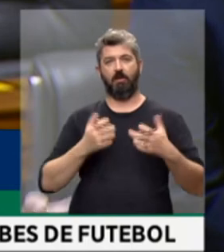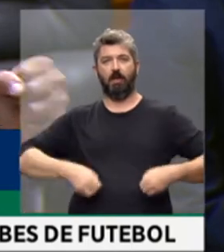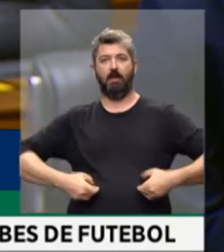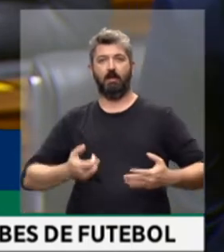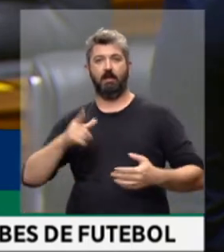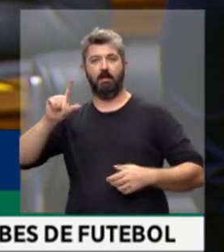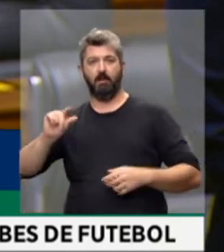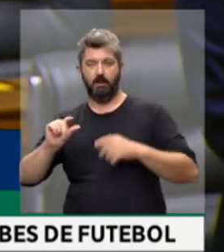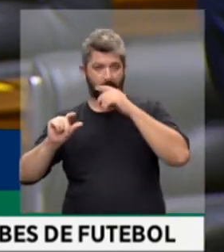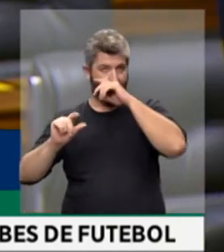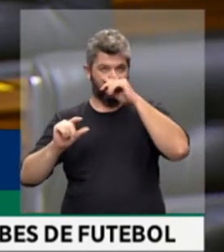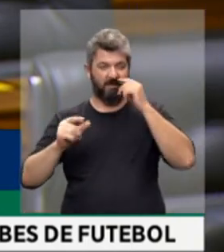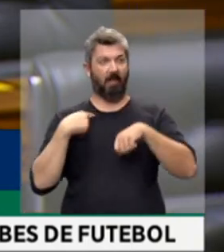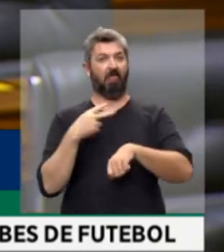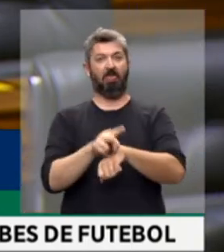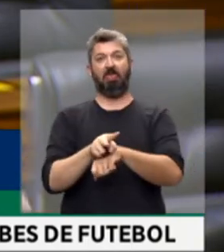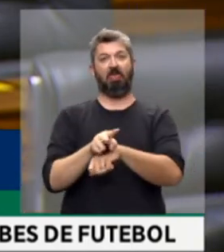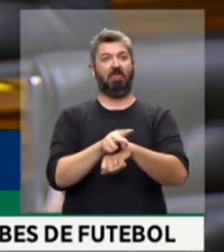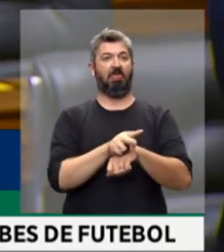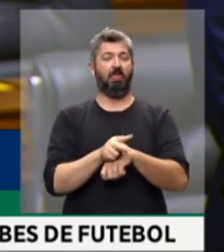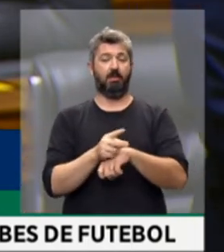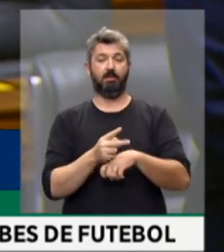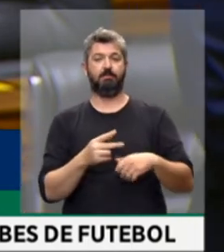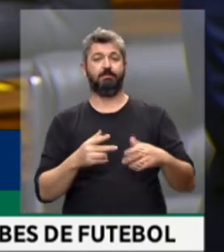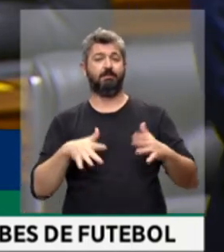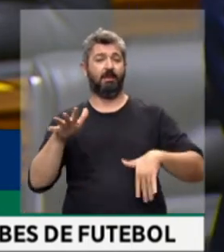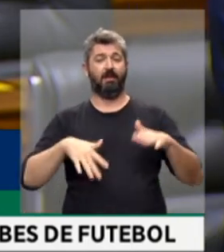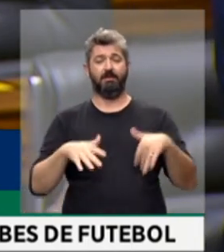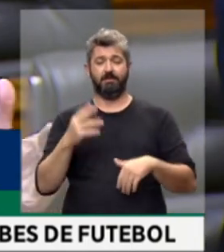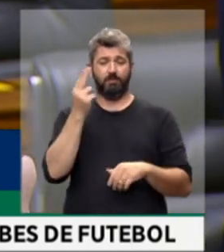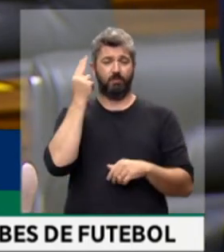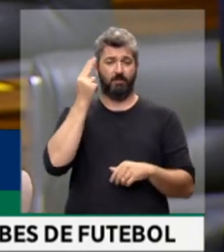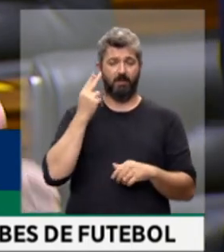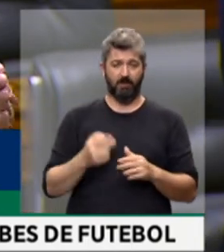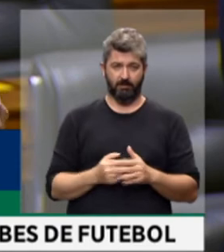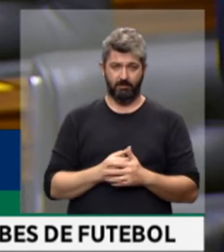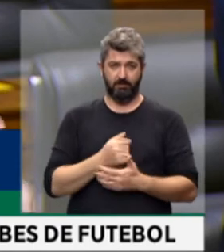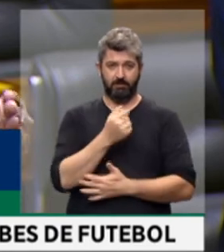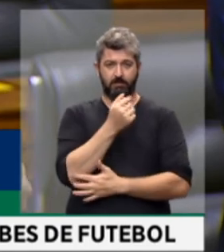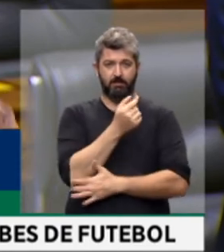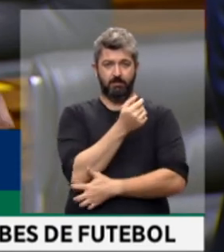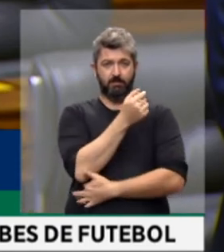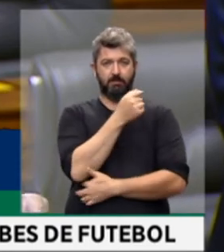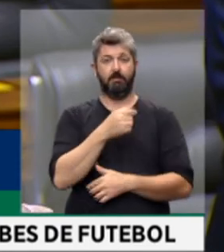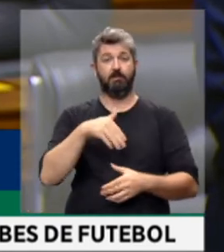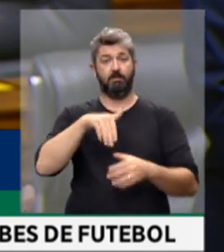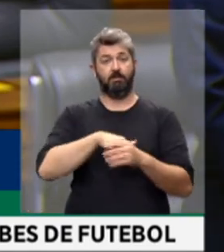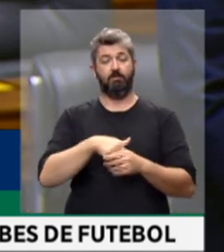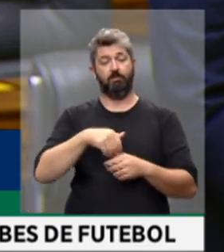EM TEMPO DE PANDEMIA QUE ESTÃO CONCEDIDOS AOS CLUBES BRASILEIROS. EU NÃO VOU VOTAR CONTRA O INTERNACIONAL PORQUE EU SOU CONSELHEIRO, NÉ ? QUE